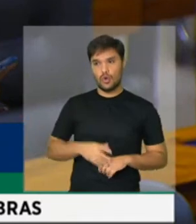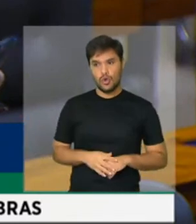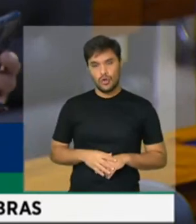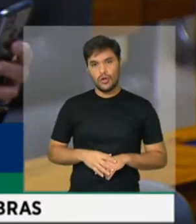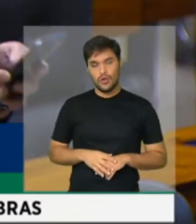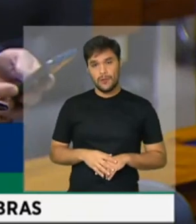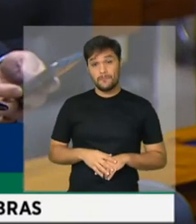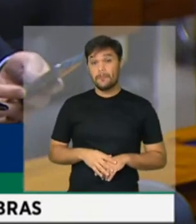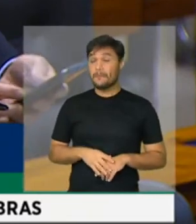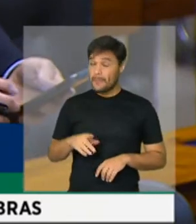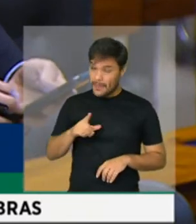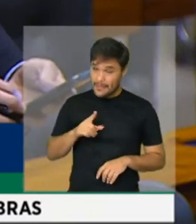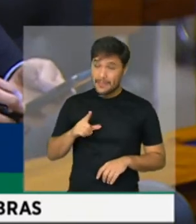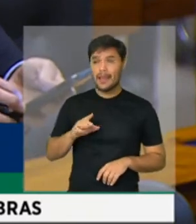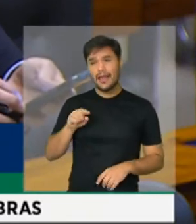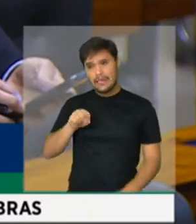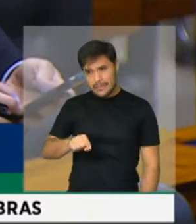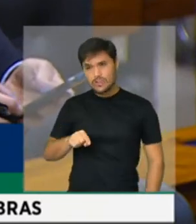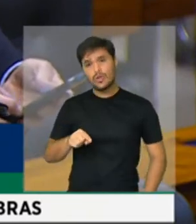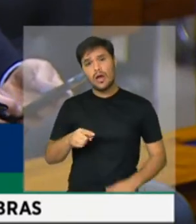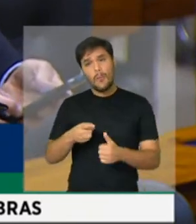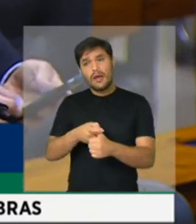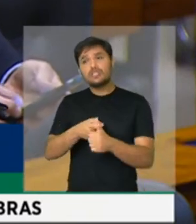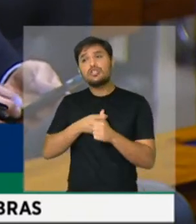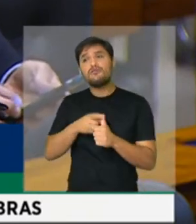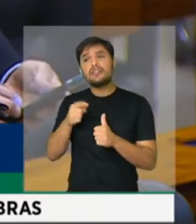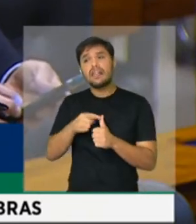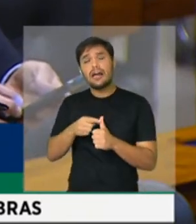E QUE A UNIÃO TEM UMA DÍVIDA QUE VAI SER TRANSPORTADA PARA A INICIATIVA PRIVADA POR VOLTA